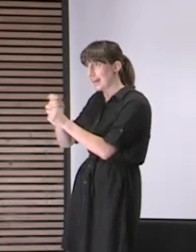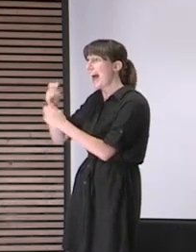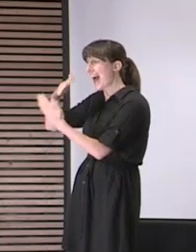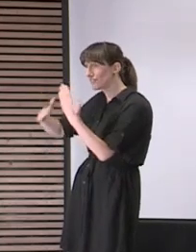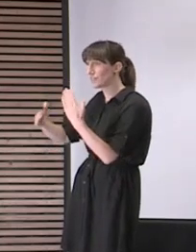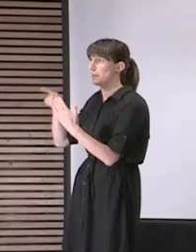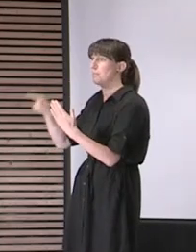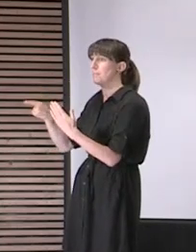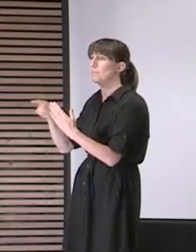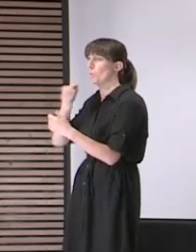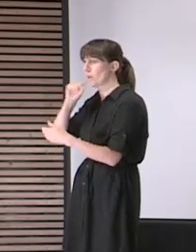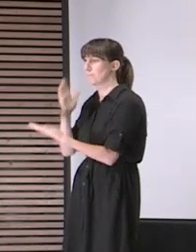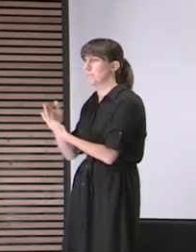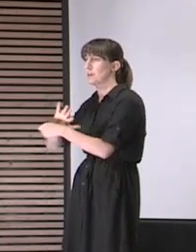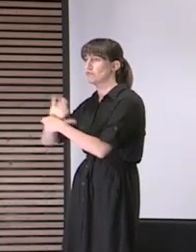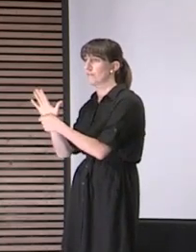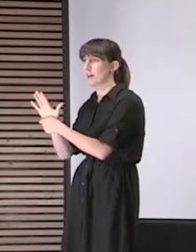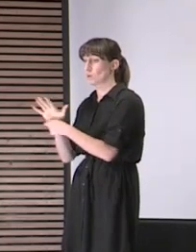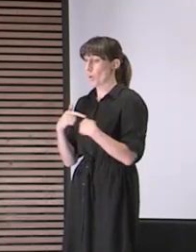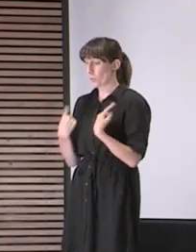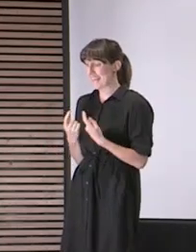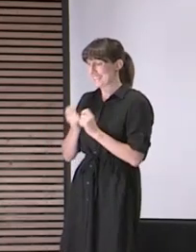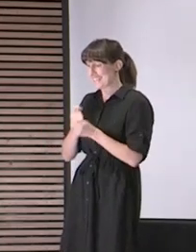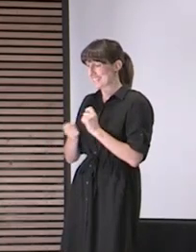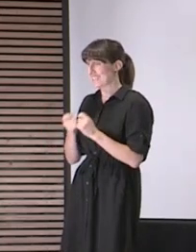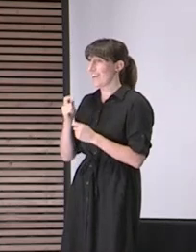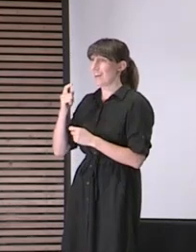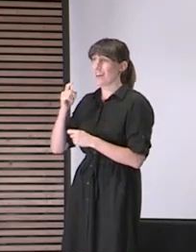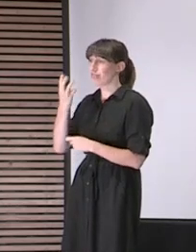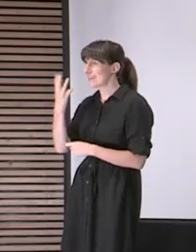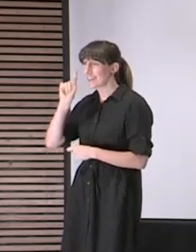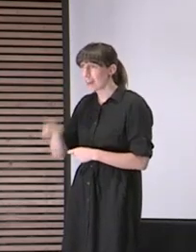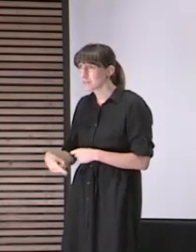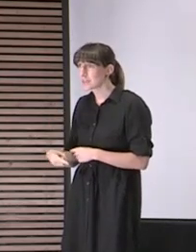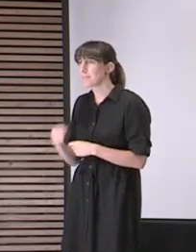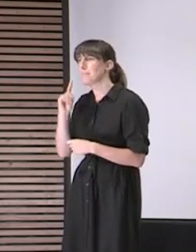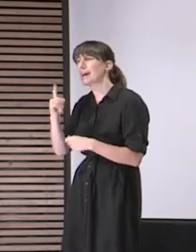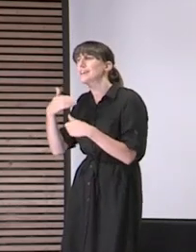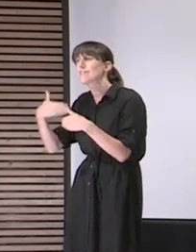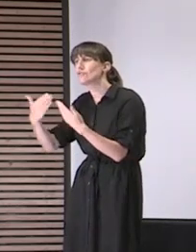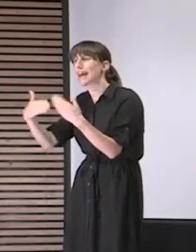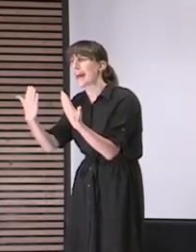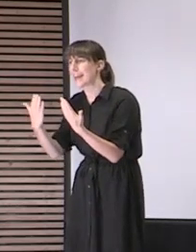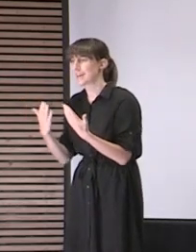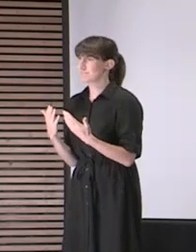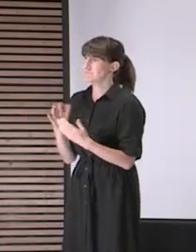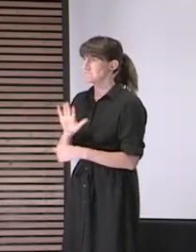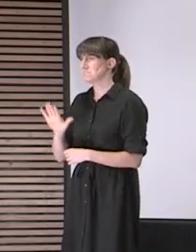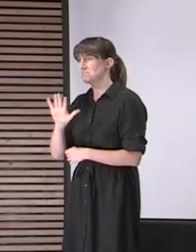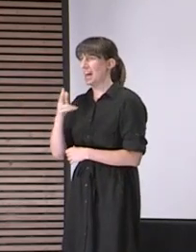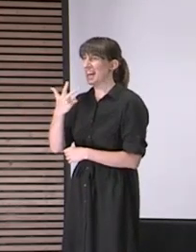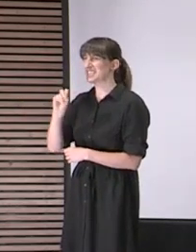también. En algunos países,